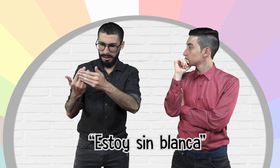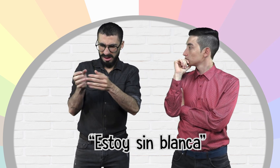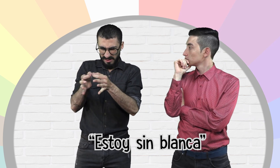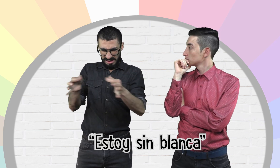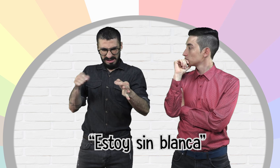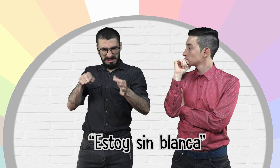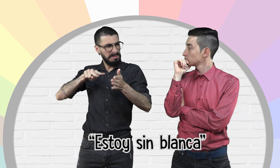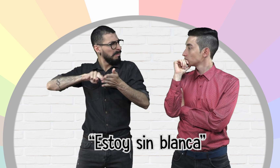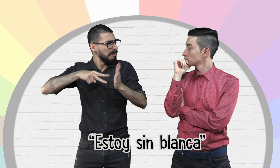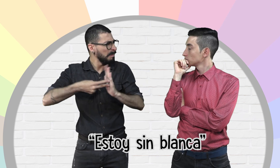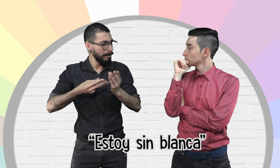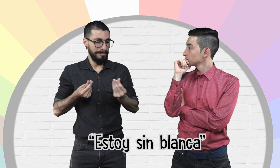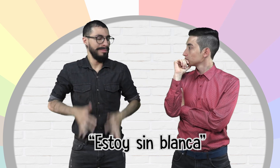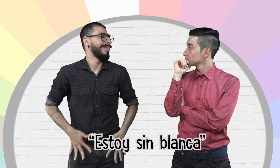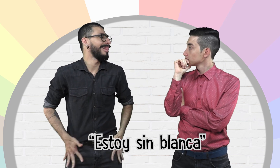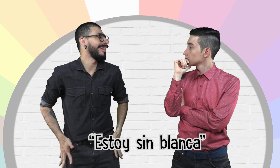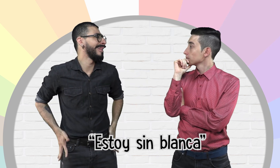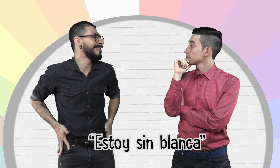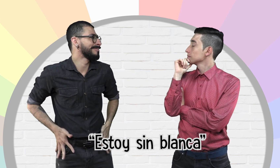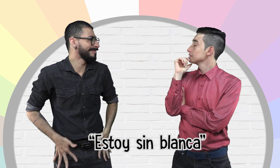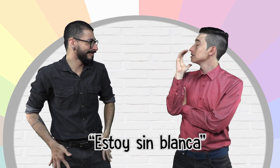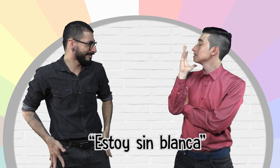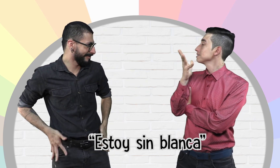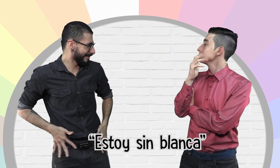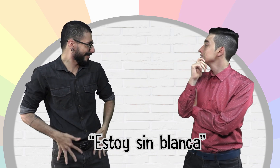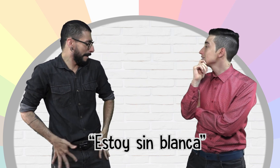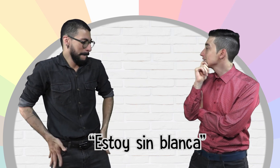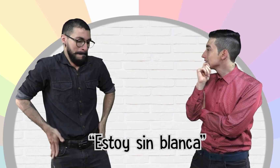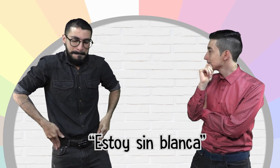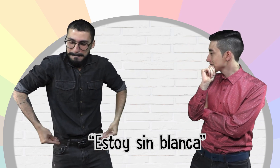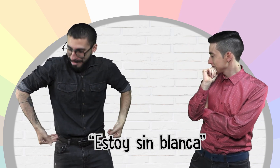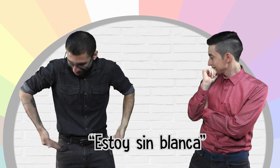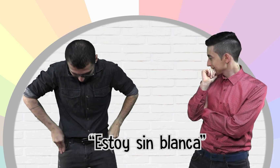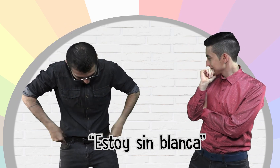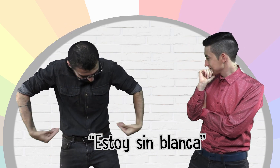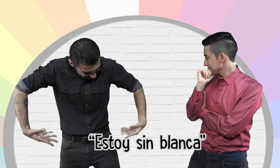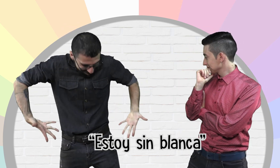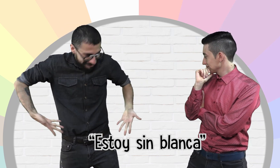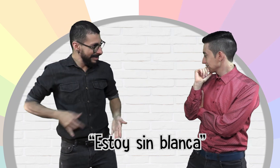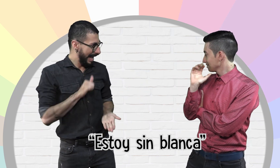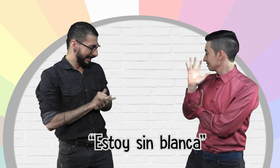Esta frase adquirió el significado de estar “sin dinero”, “sin una moneda en el bolsillo”